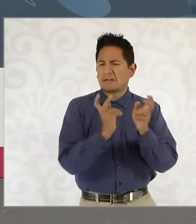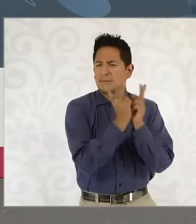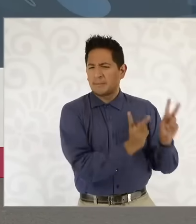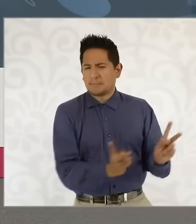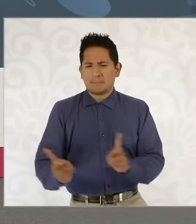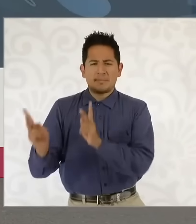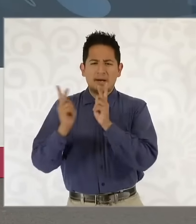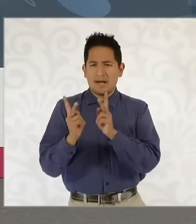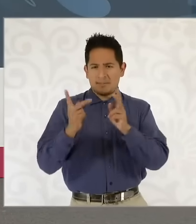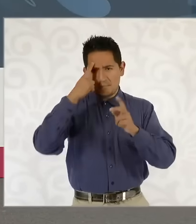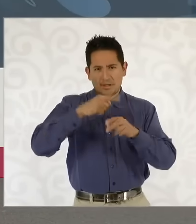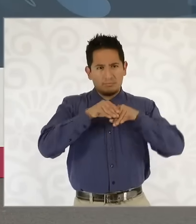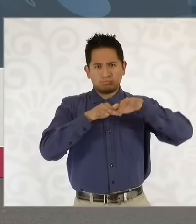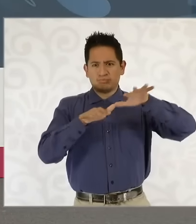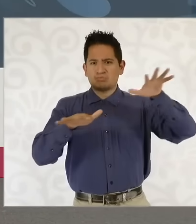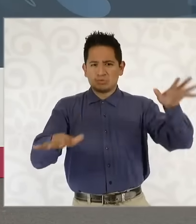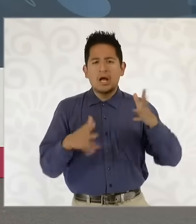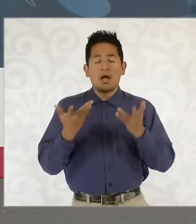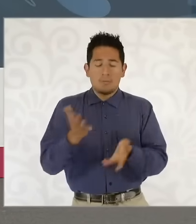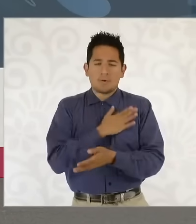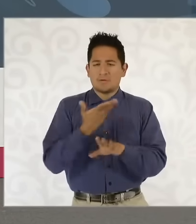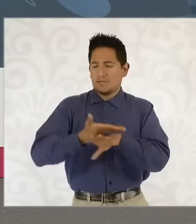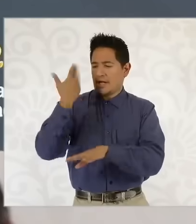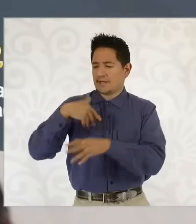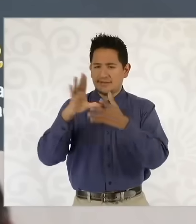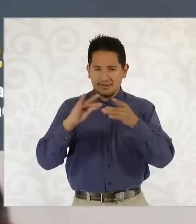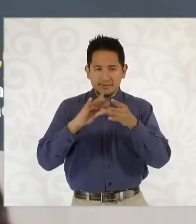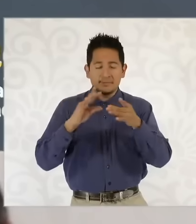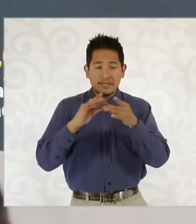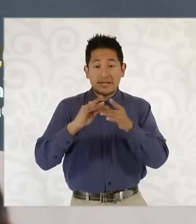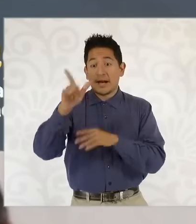sobre la generación que la tenemos garantizada con las nuevas centrales y con todas las acciones